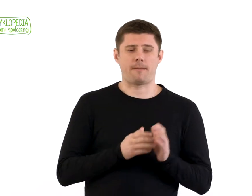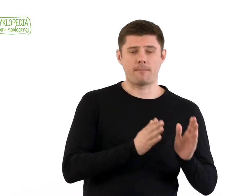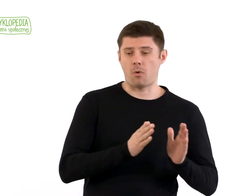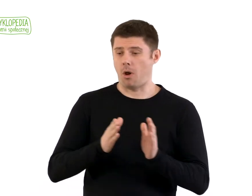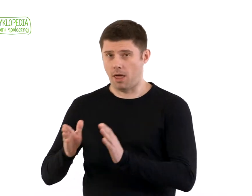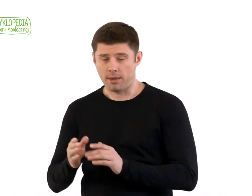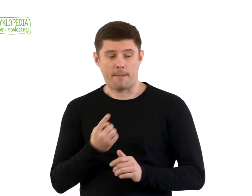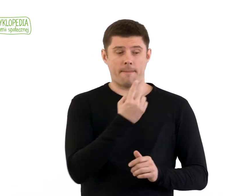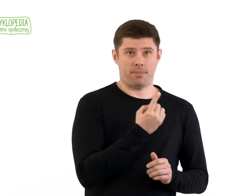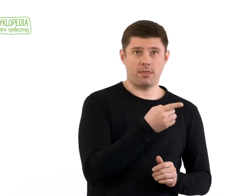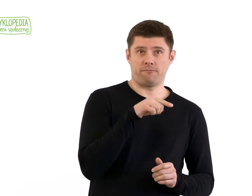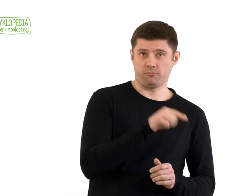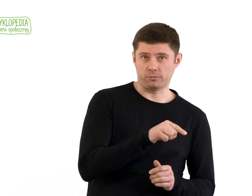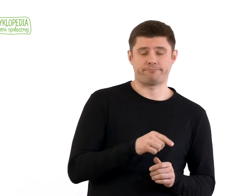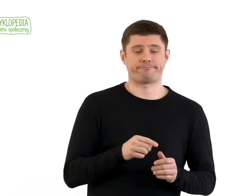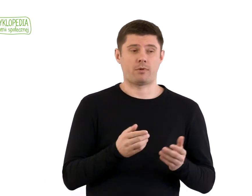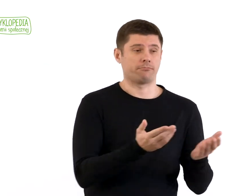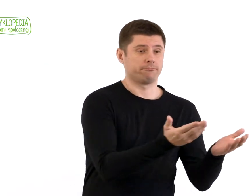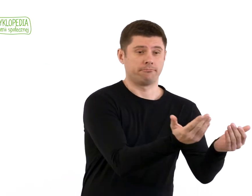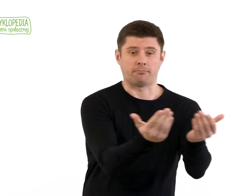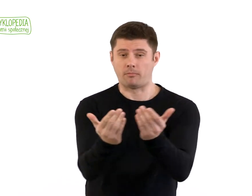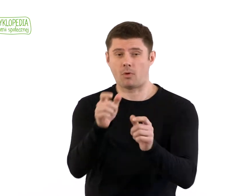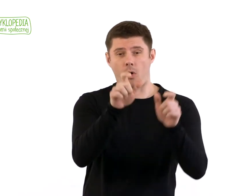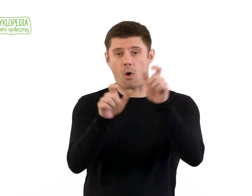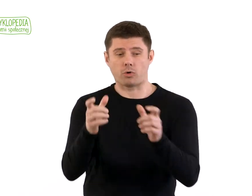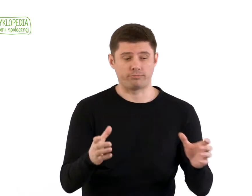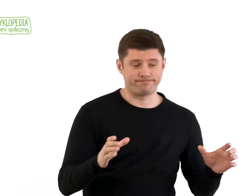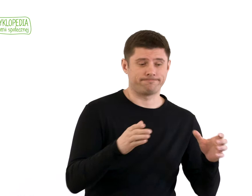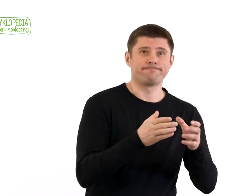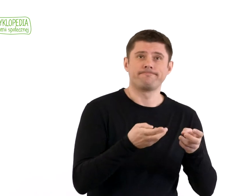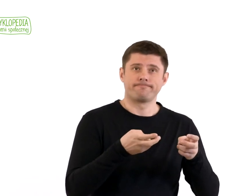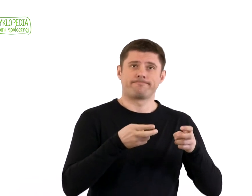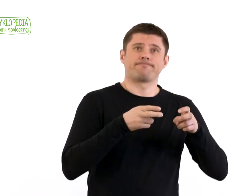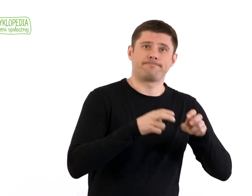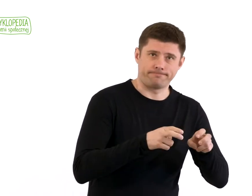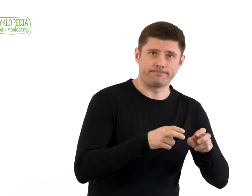Krok 1. Utworzenie grupy założycielskiej